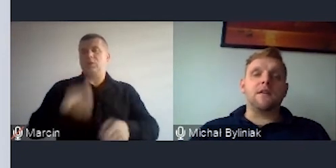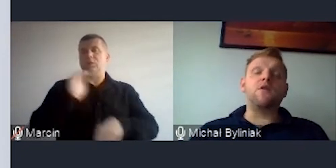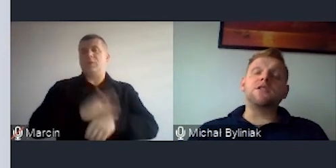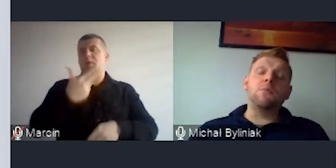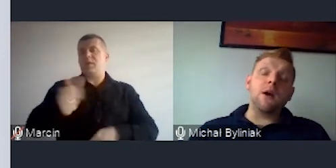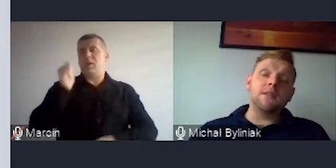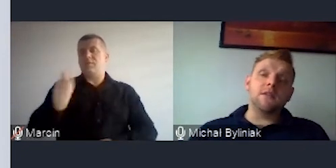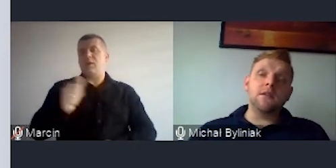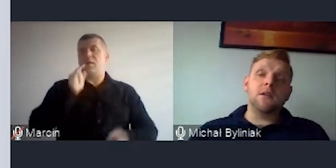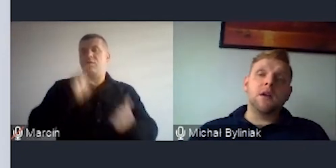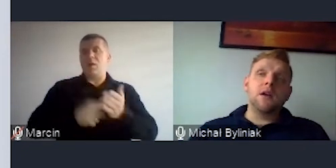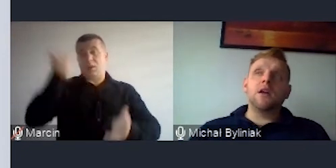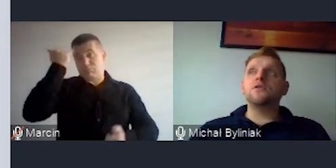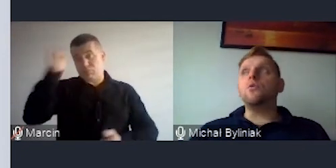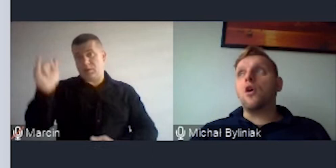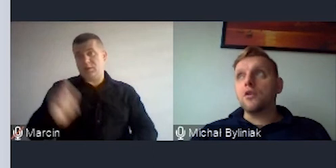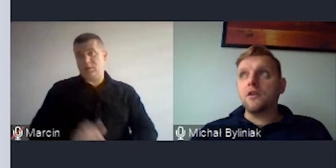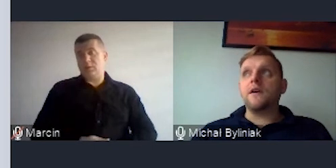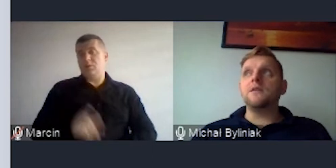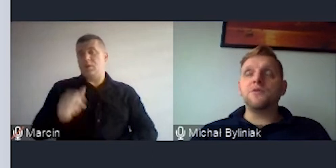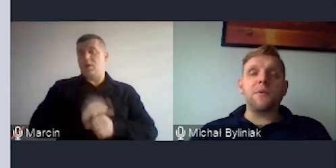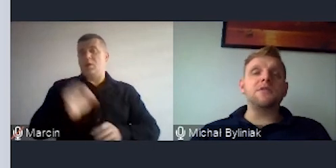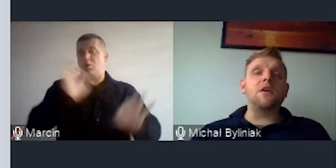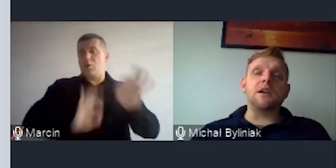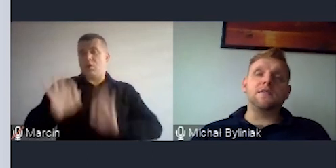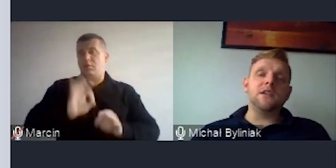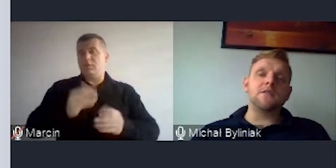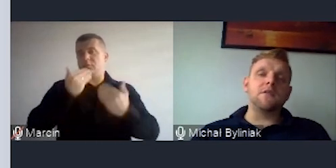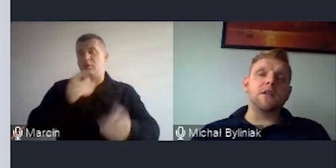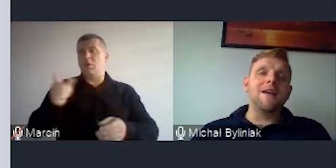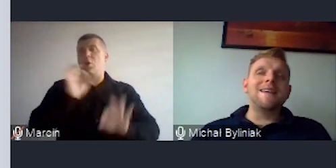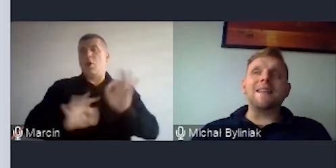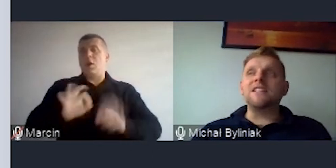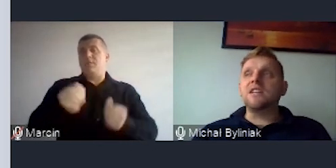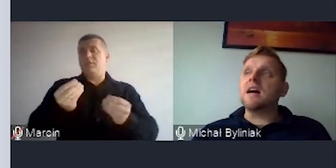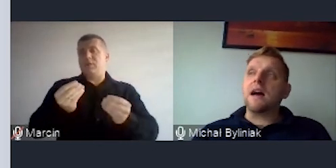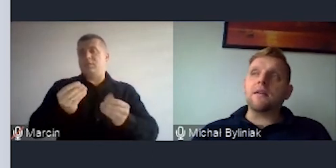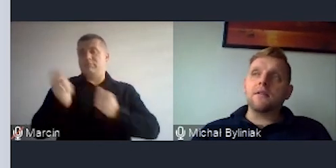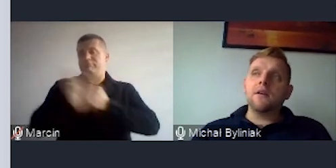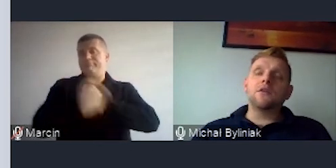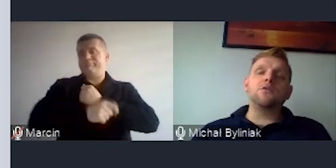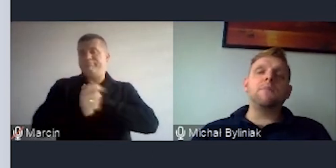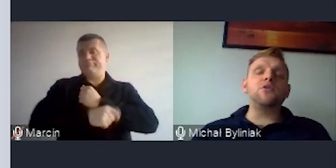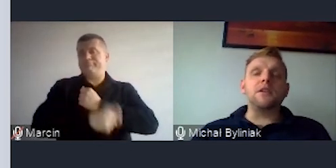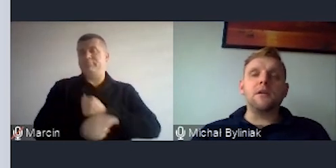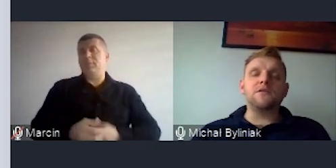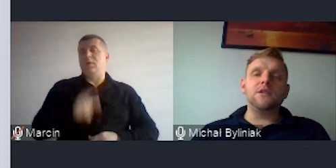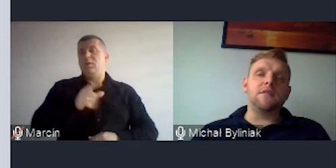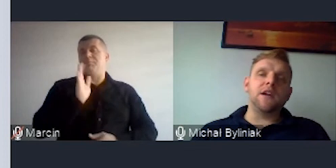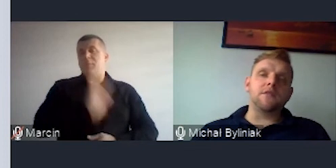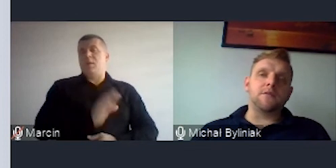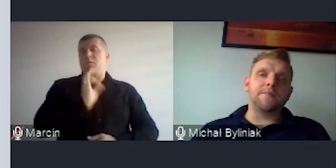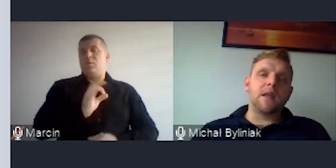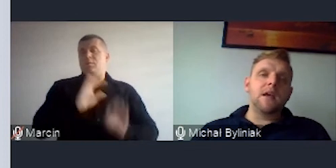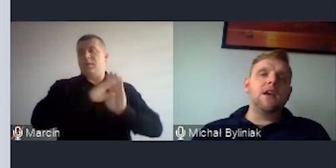Właśnie błędy są korygowane przy pomocy korekt finansowych, takich kar które posiadają swój taryfikator.